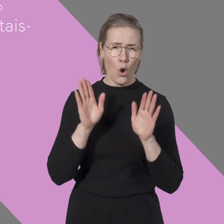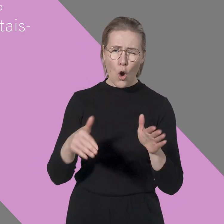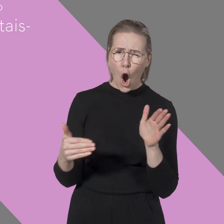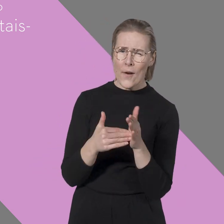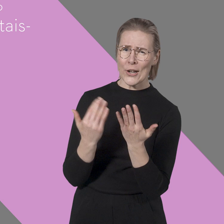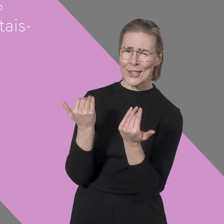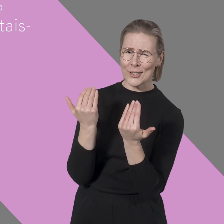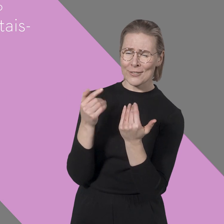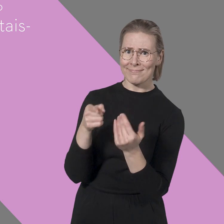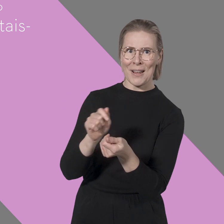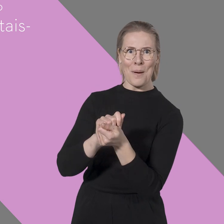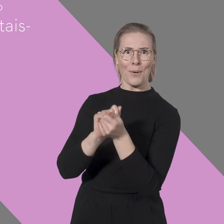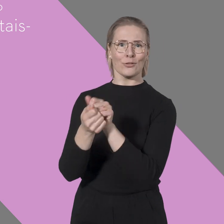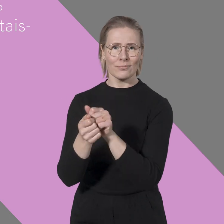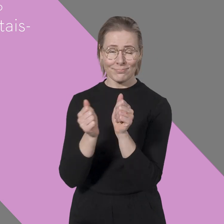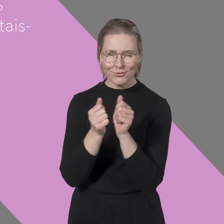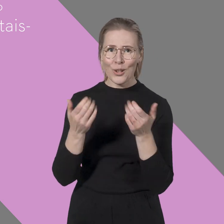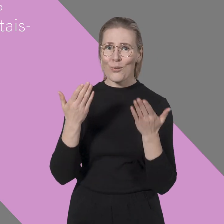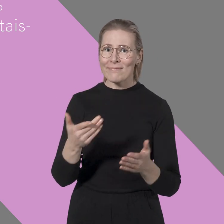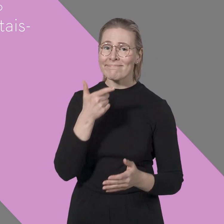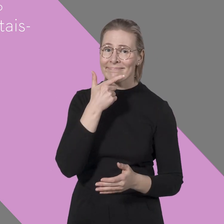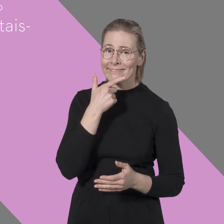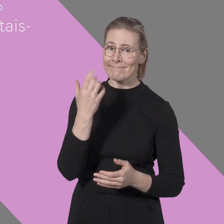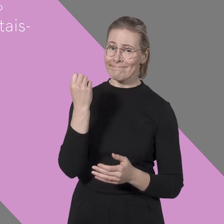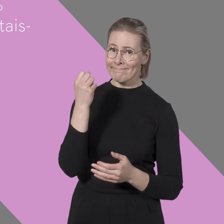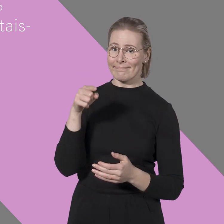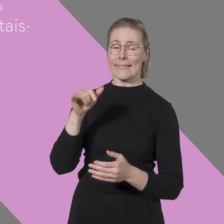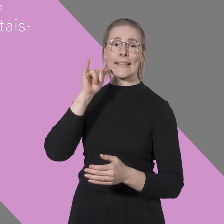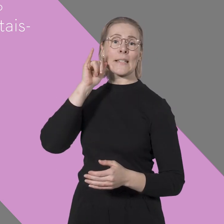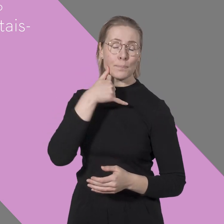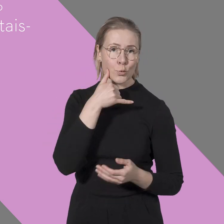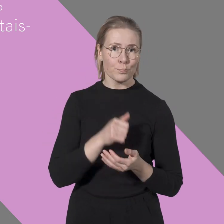Muutos on ollut erityisen odotettu, ja nyt se on vaarassa jäädä toteutumatta.